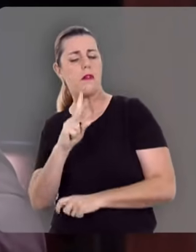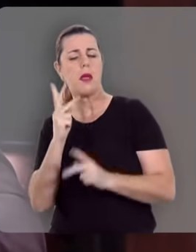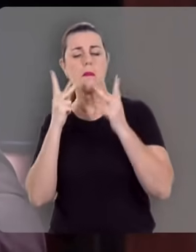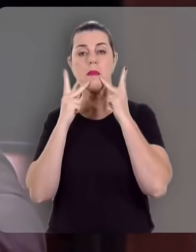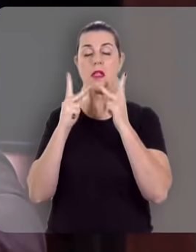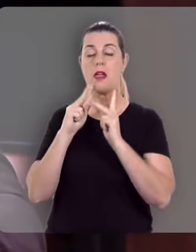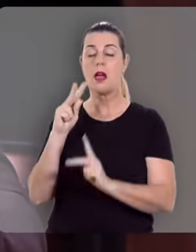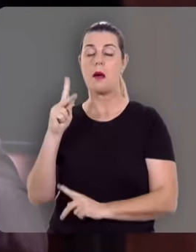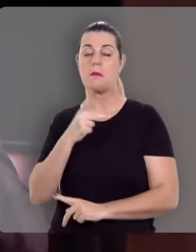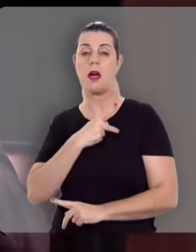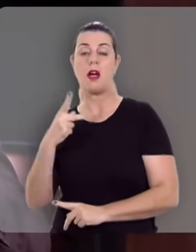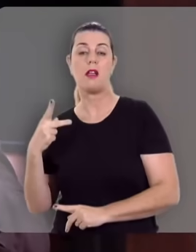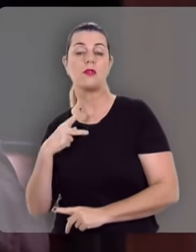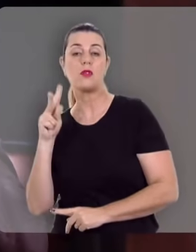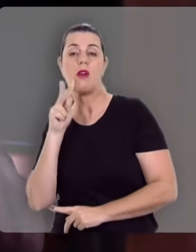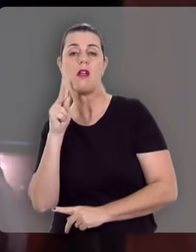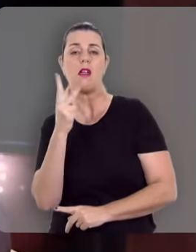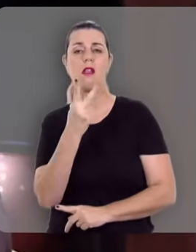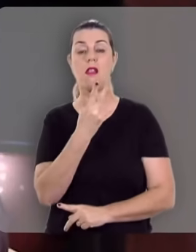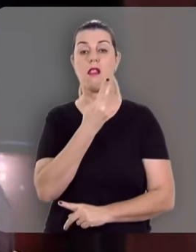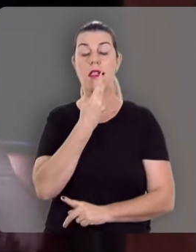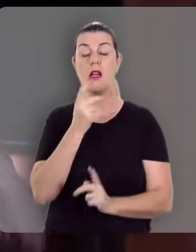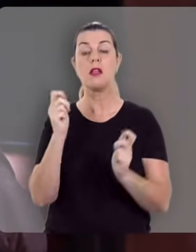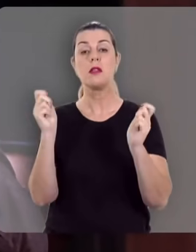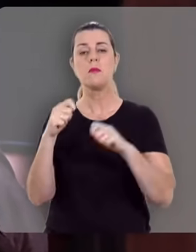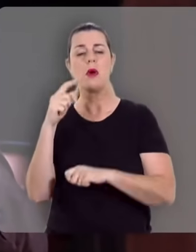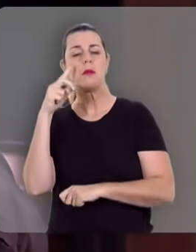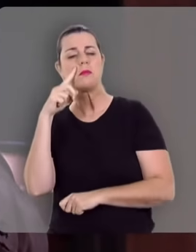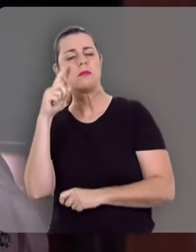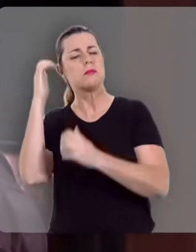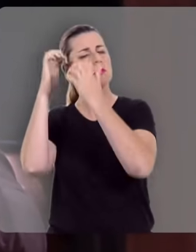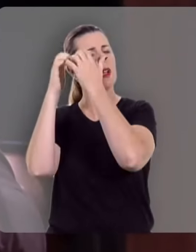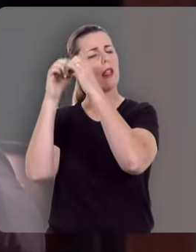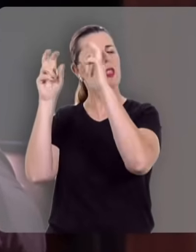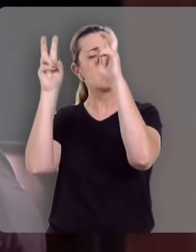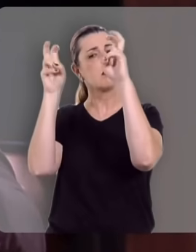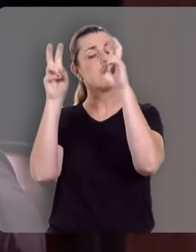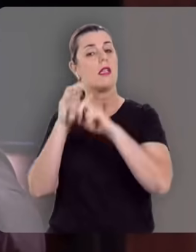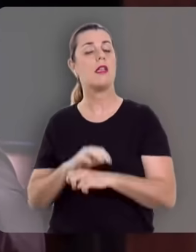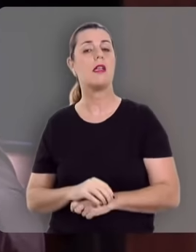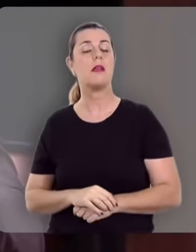Reverendo Hernandes Dias Lopes também tem esse tempo para refletir sobre a temática e o fato do